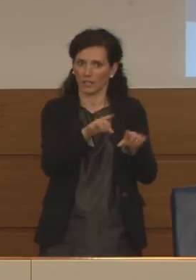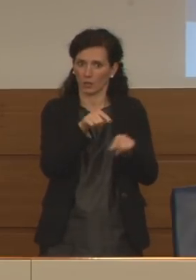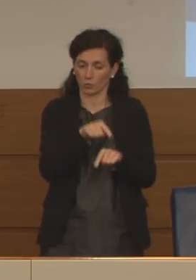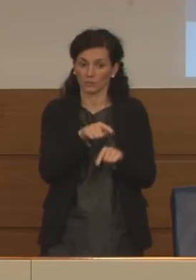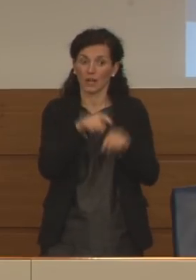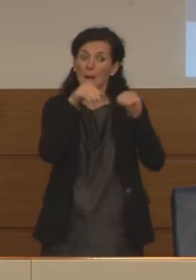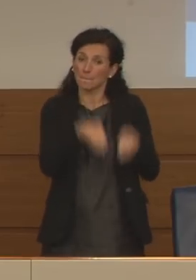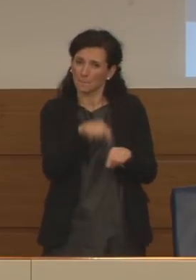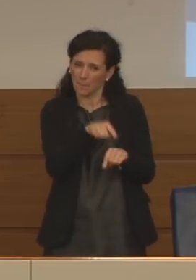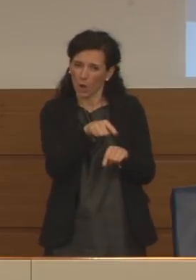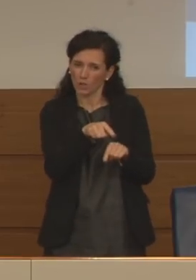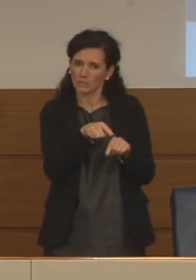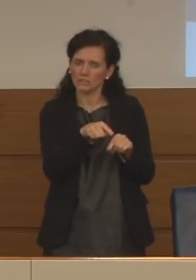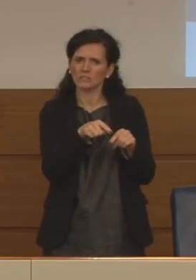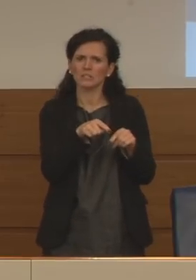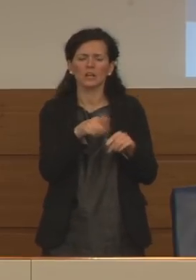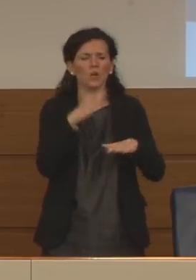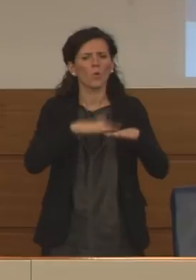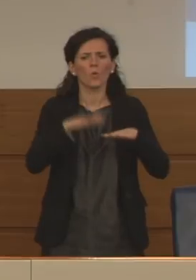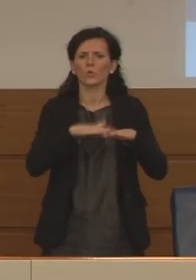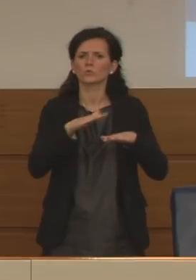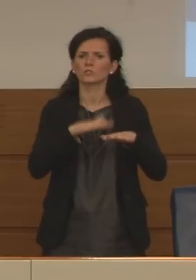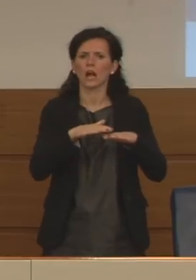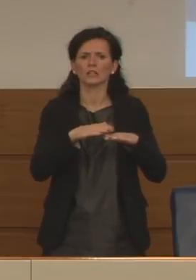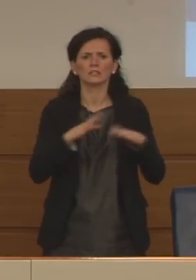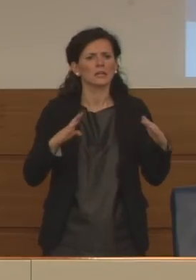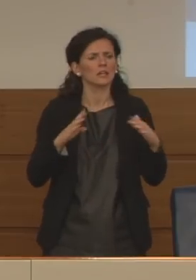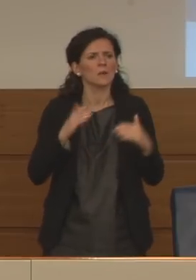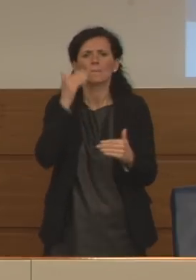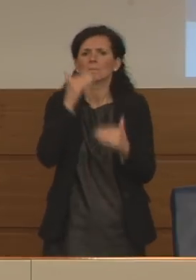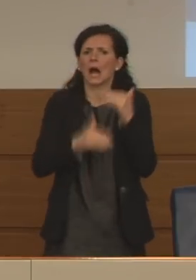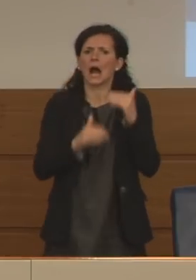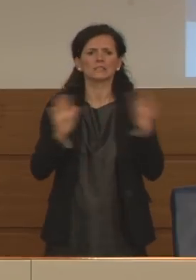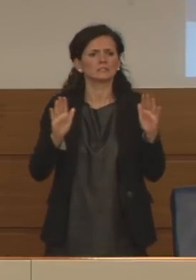stati utilizzati al massimo per l'ottanta per cento. Per molti